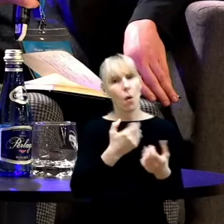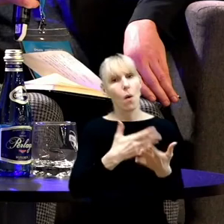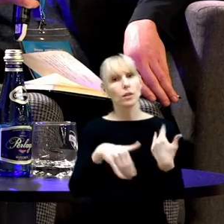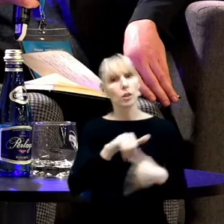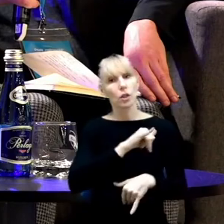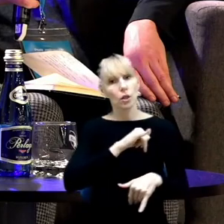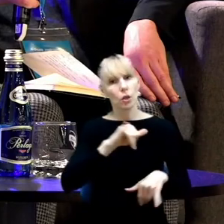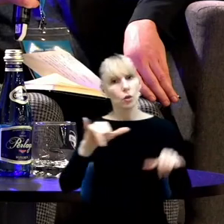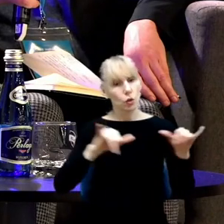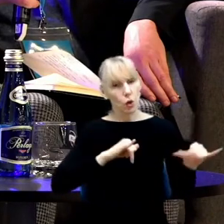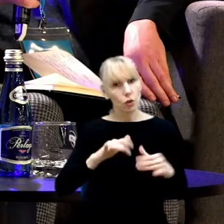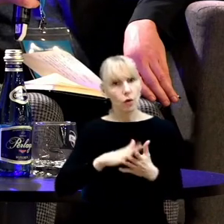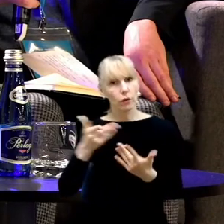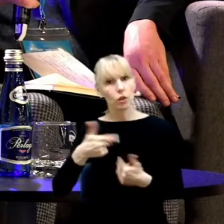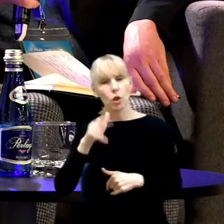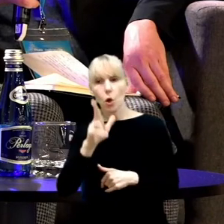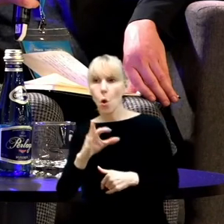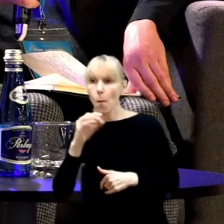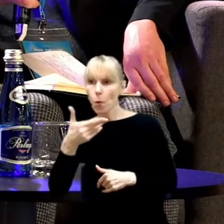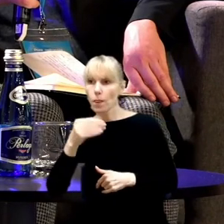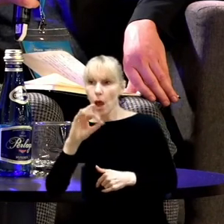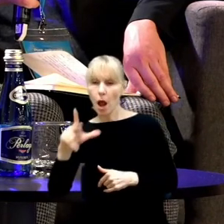ale ma takie znaczenie jak infrastruktura.